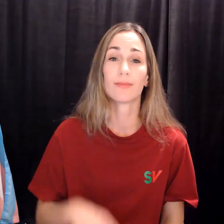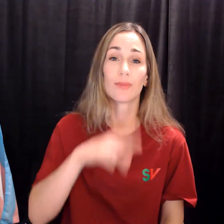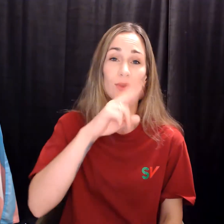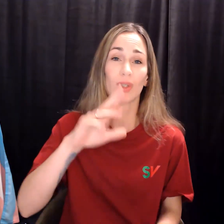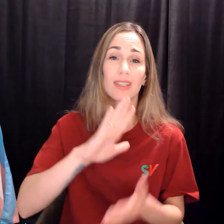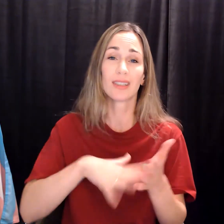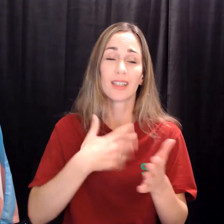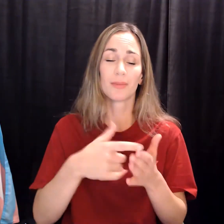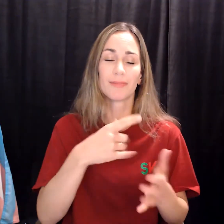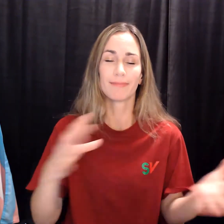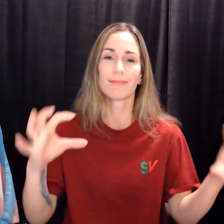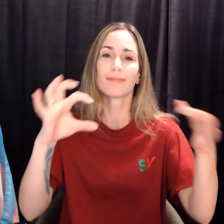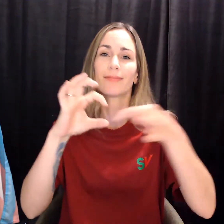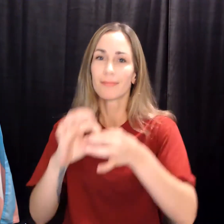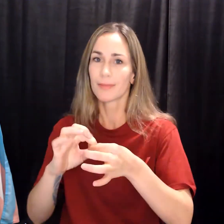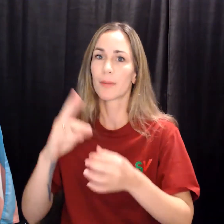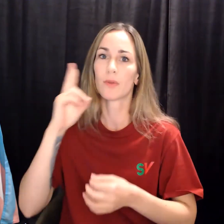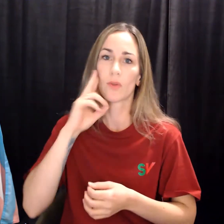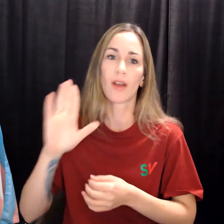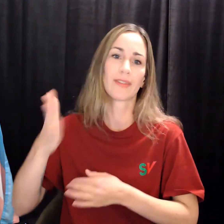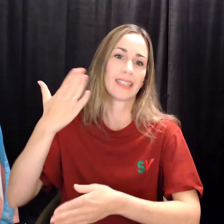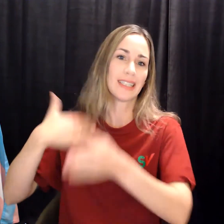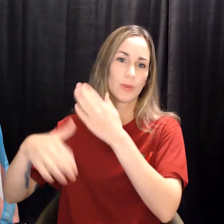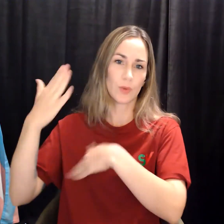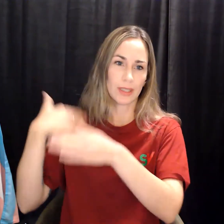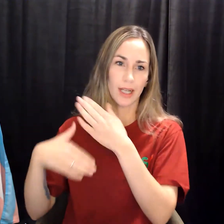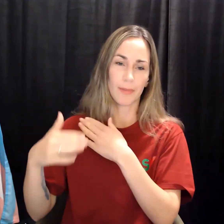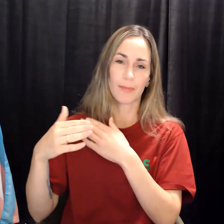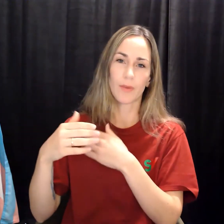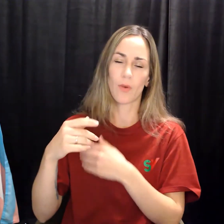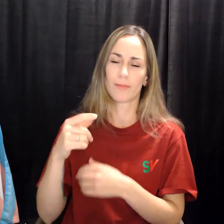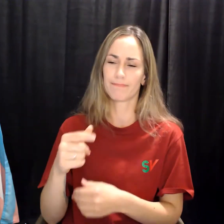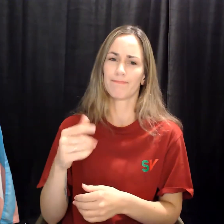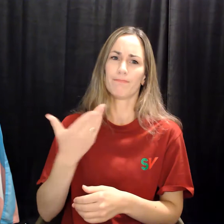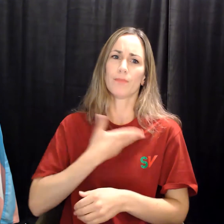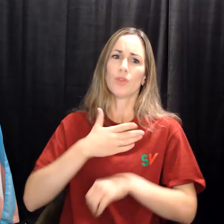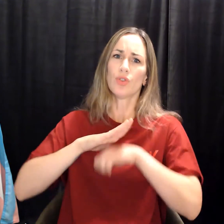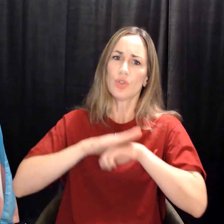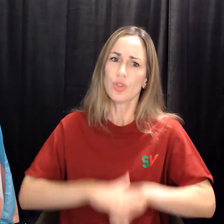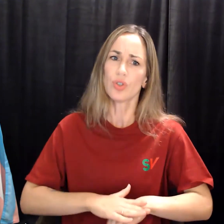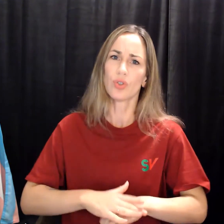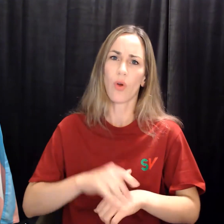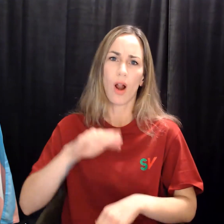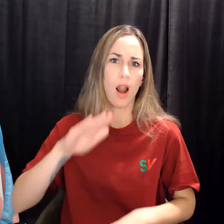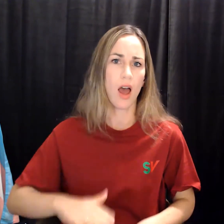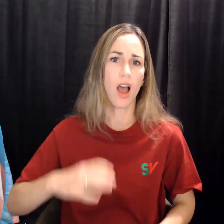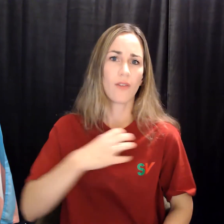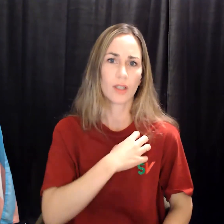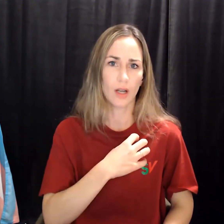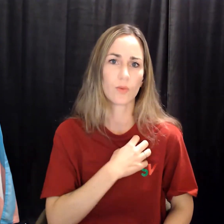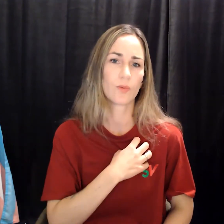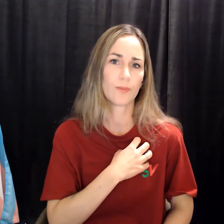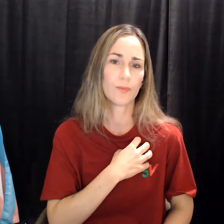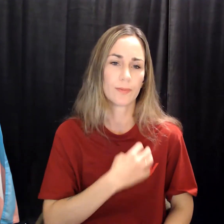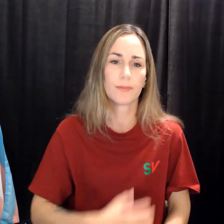Norsk tegnspråk sin historikk henger sammen med de døves historie og er preget av undertrykking og lav status.